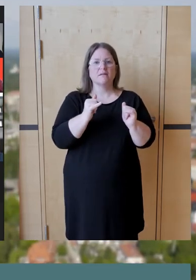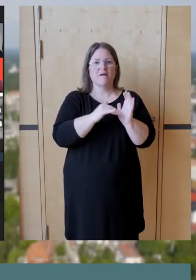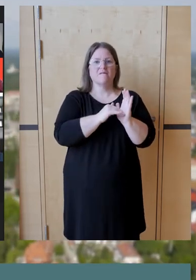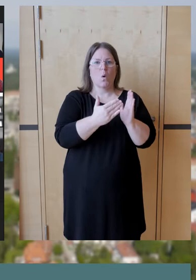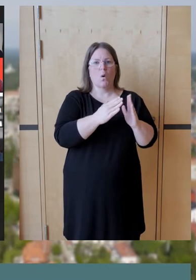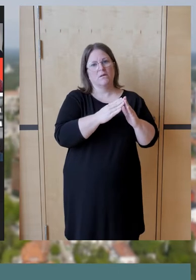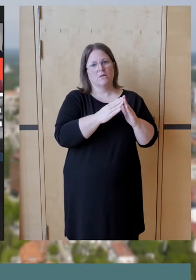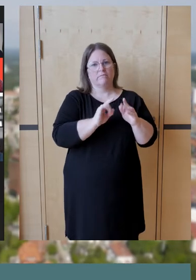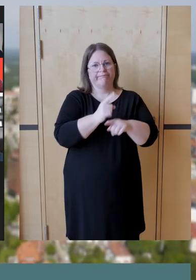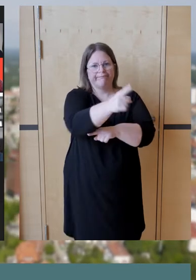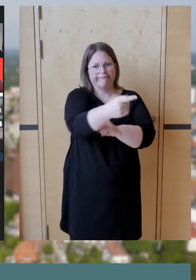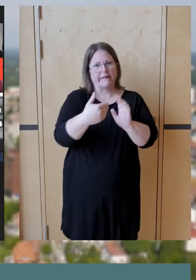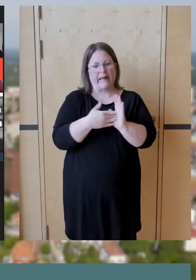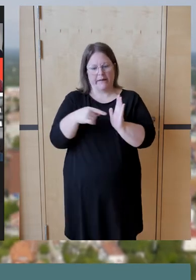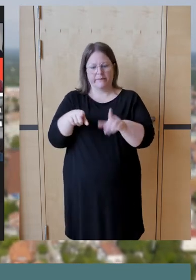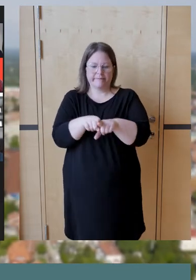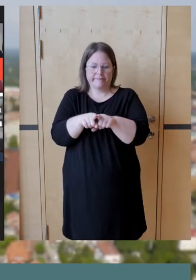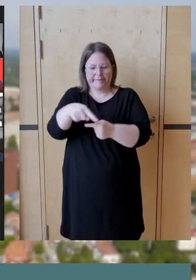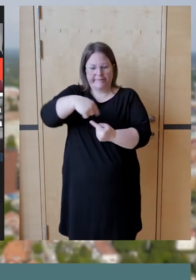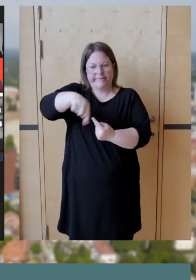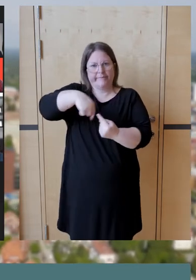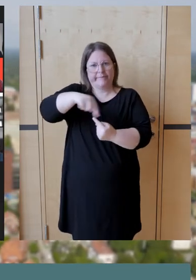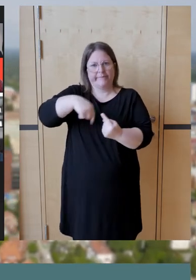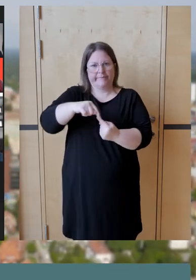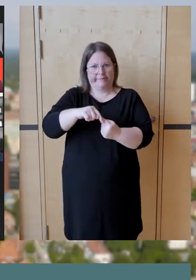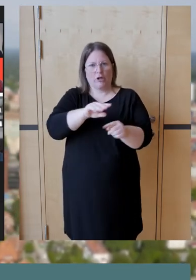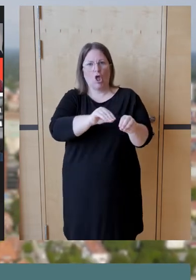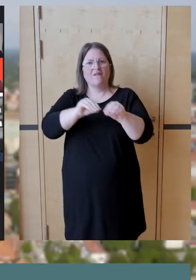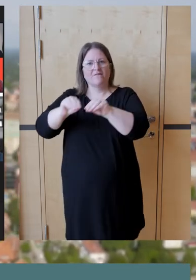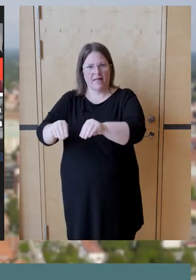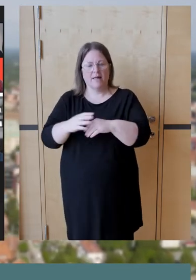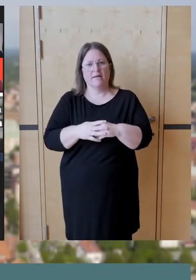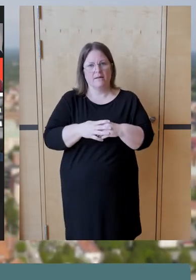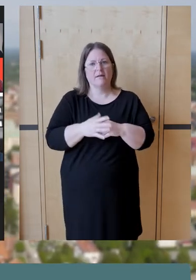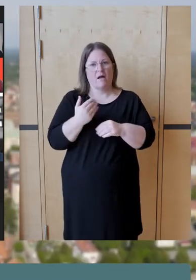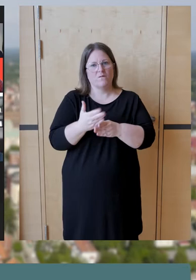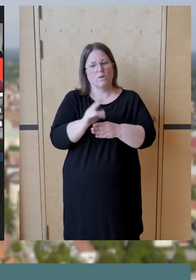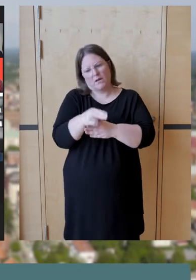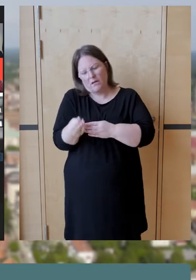Jättebra för de som bor lite längre ifrån Av med riktar men de fall de beslutar till förslaget